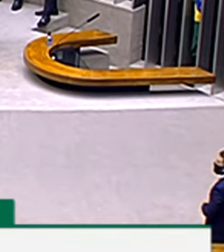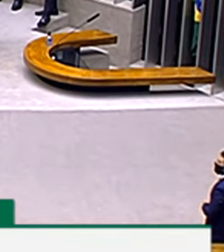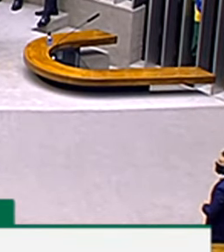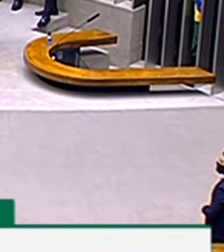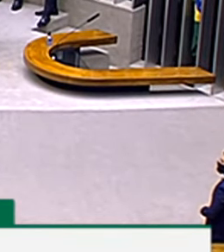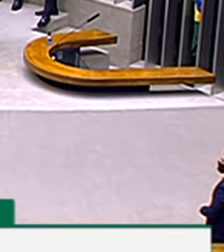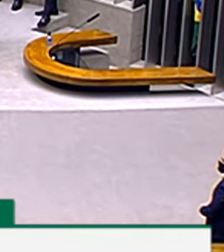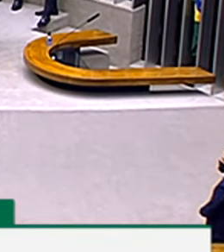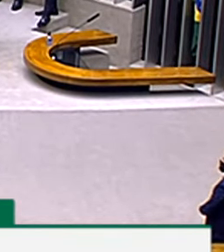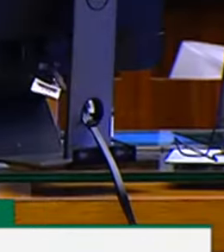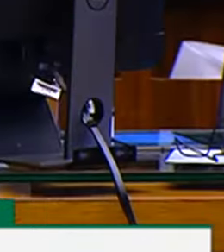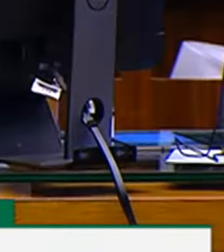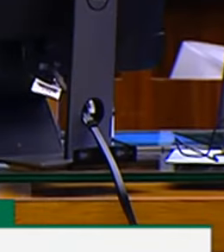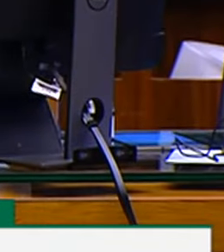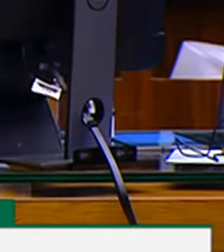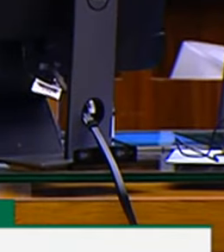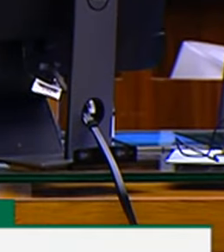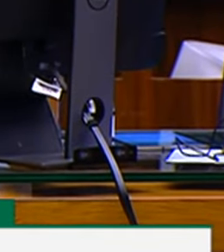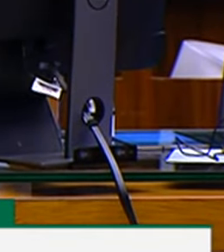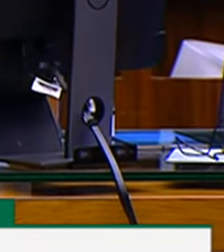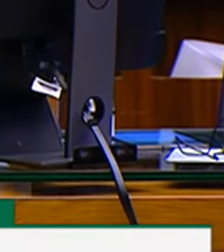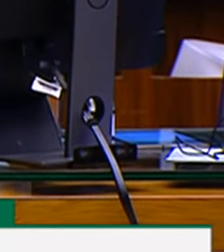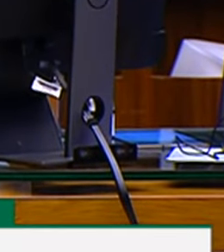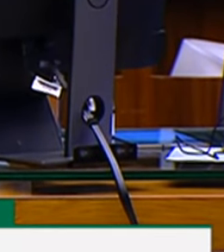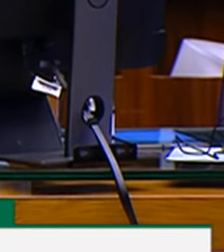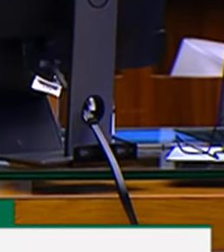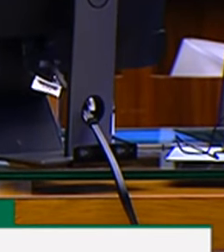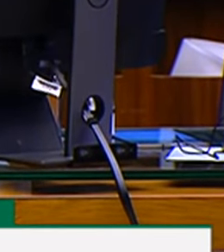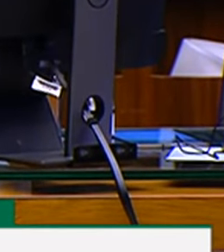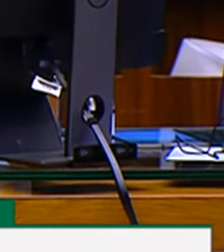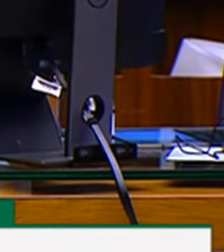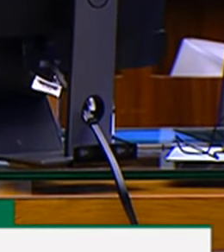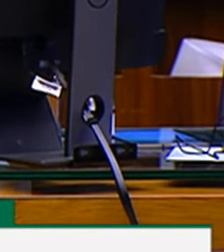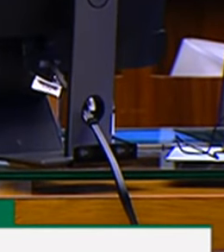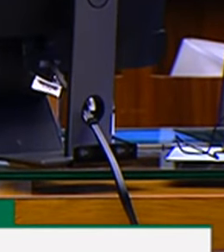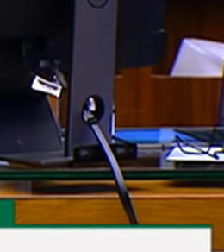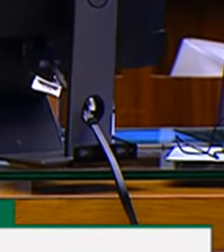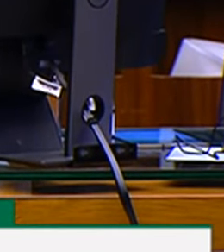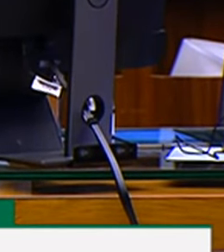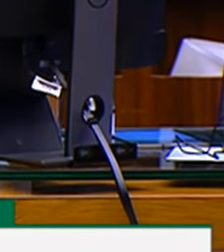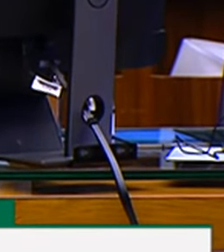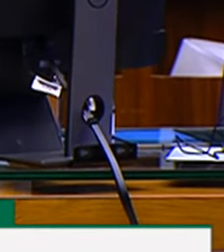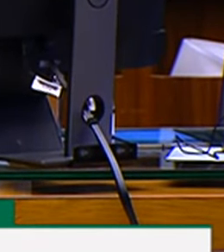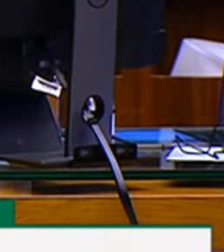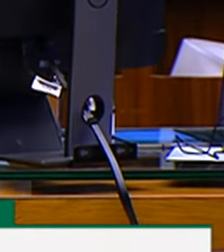QUE A SENHORA VAI TER QUE USAR O REGIMENTO COM A FORÇA QUE ELE LHE PERMITE USAR. NÃO ESTOU EXIGINDO QUE A SENHORA USE O REGIMENTO ALÉM DO QUE ELE PERMITE NÃO, PARA MORALIZAR A COMISSÃO, PARA MORALIZAR OS TRABALHOS AQUI A